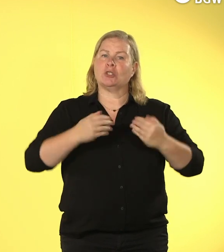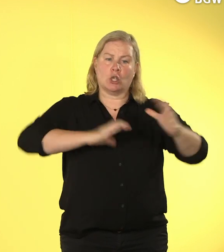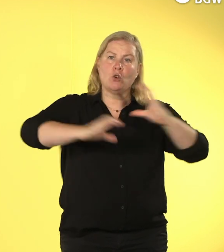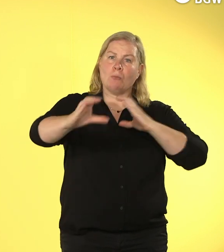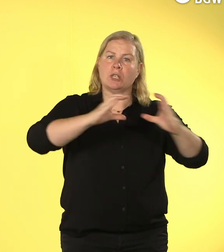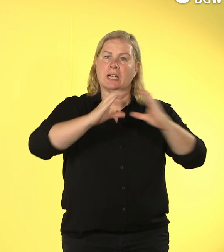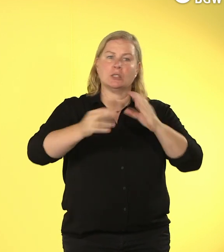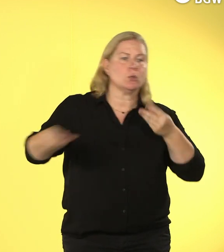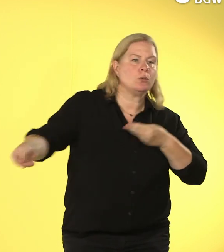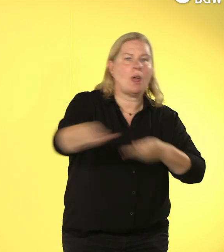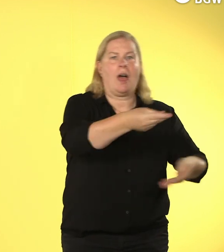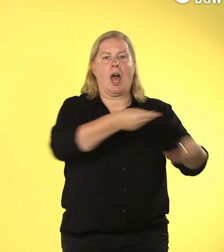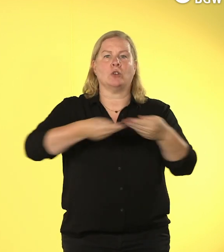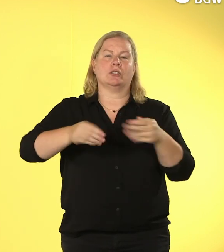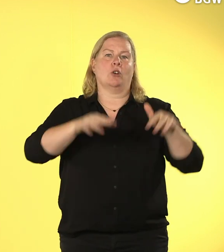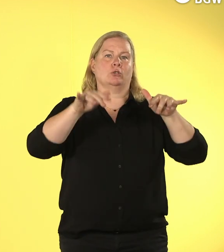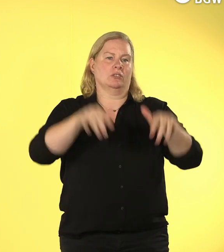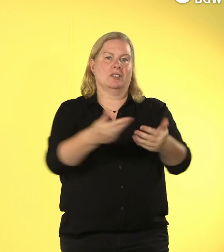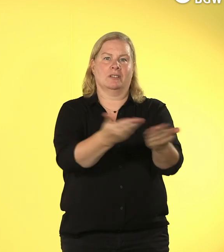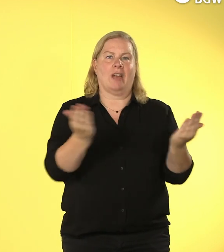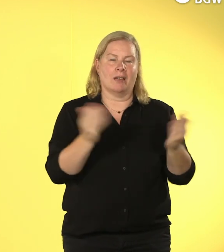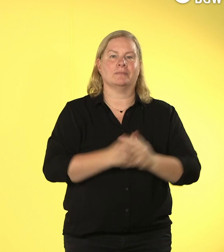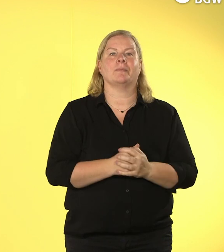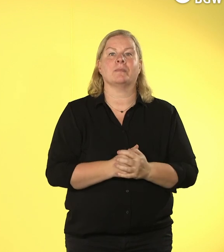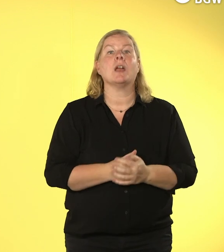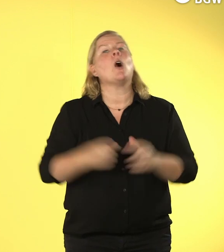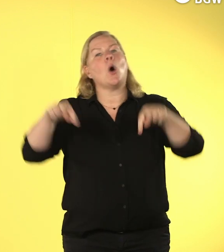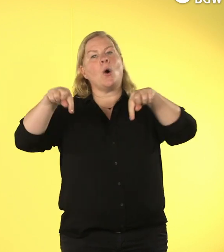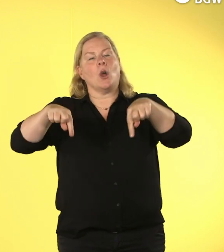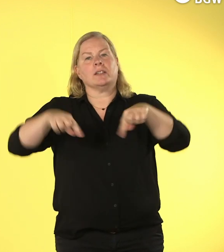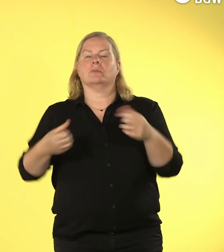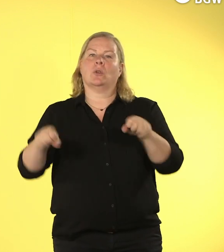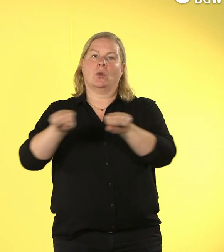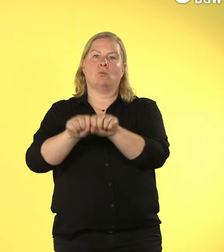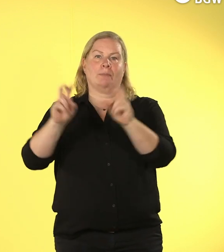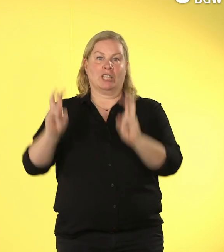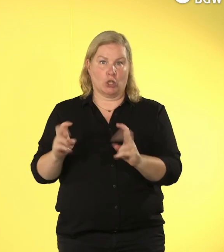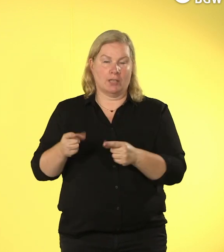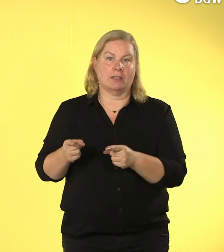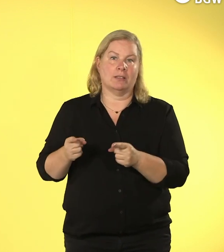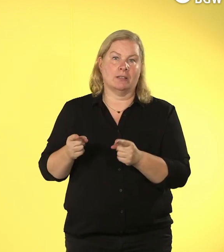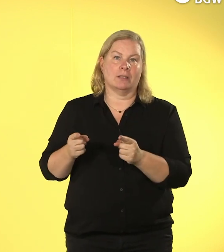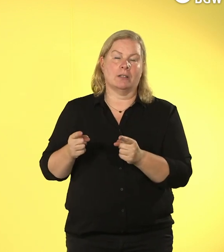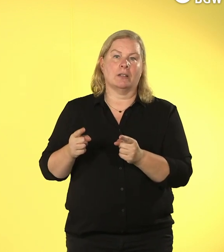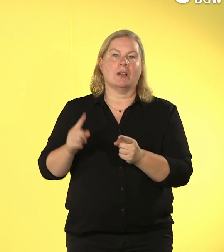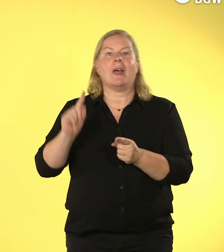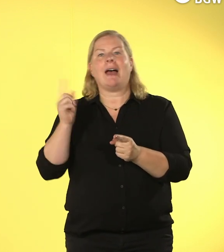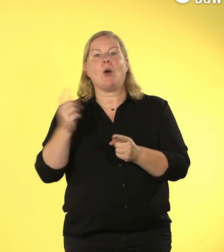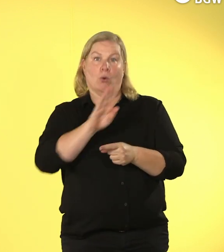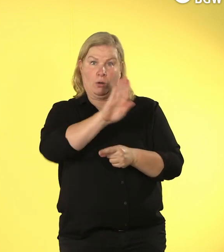Auch heute in dieser Websession möchten wir eure Fragen und Ideen,